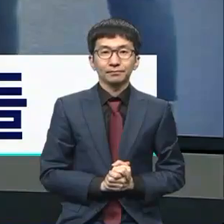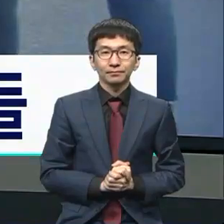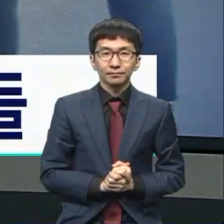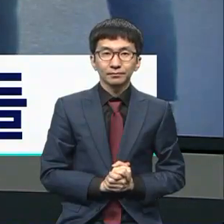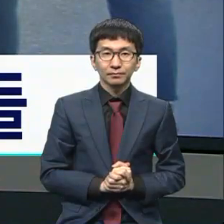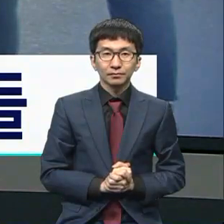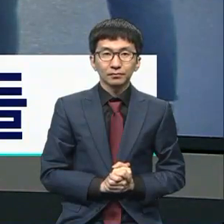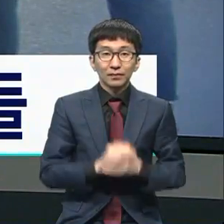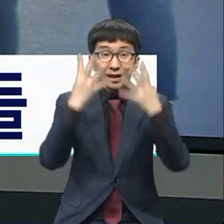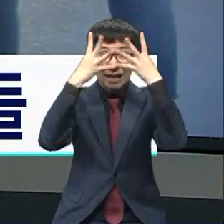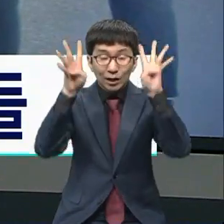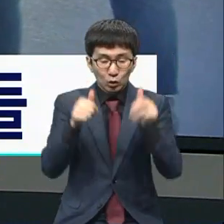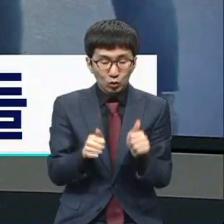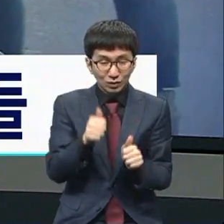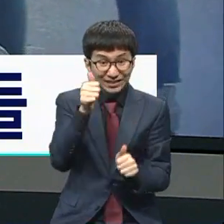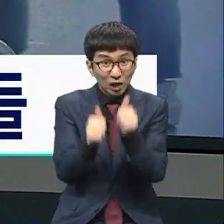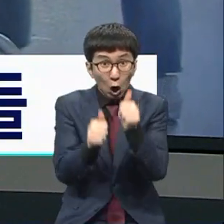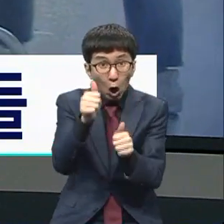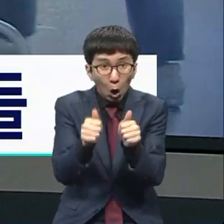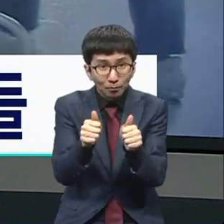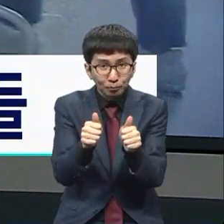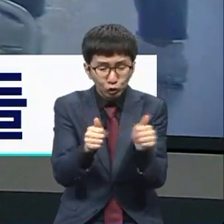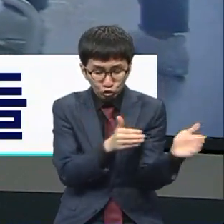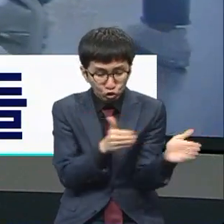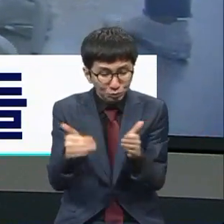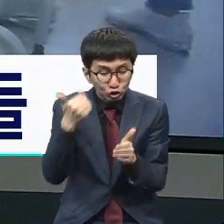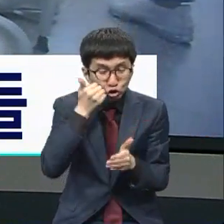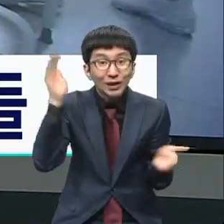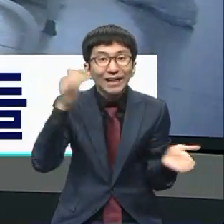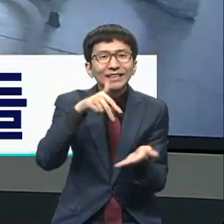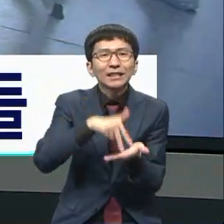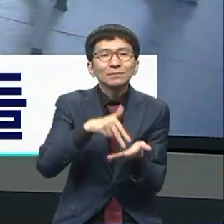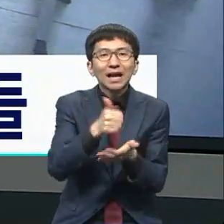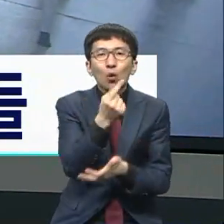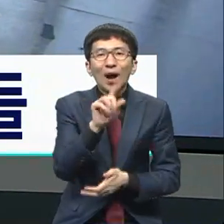설치한 뒤 본인 인증을 거치면 발급받을 수 있습니다. SBS 송인호입니다. (앵커) 대입 수능 시험을 준비하는 수험생의 경우 화이자 백신을 먼저 맞을